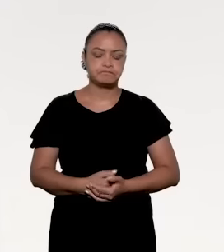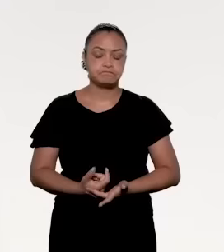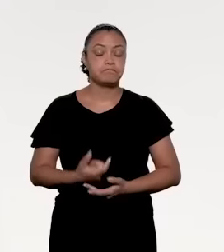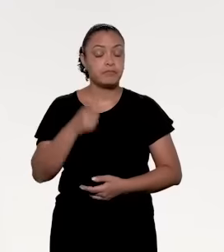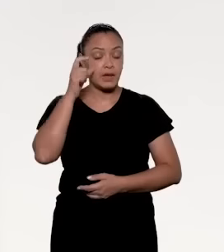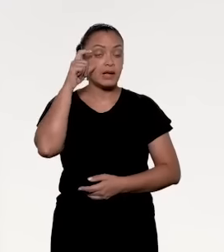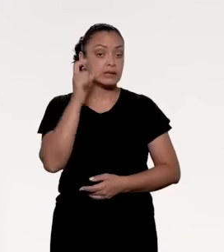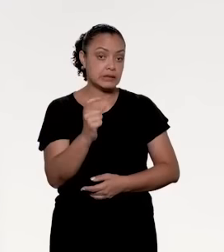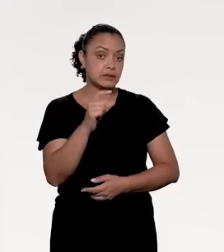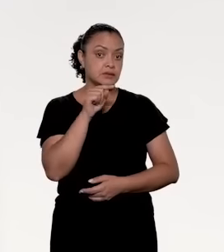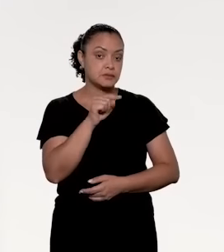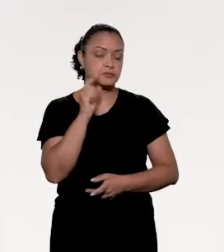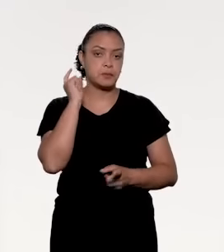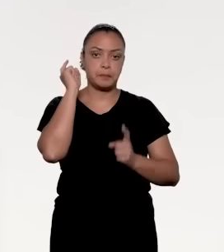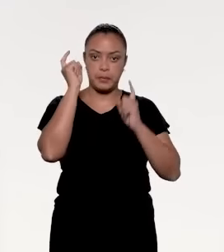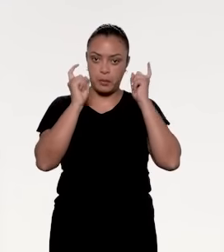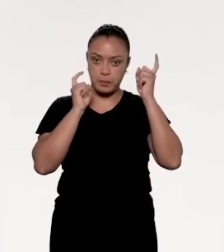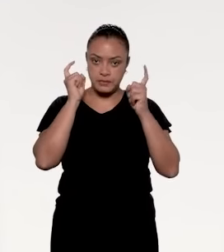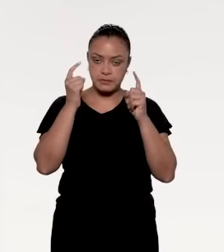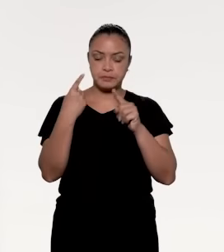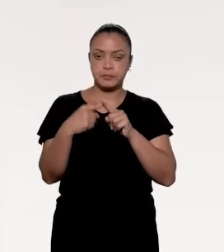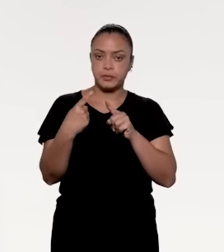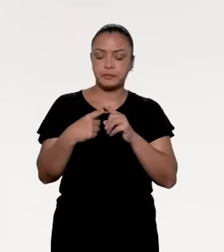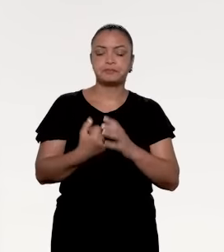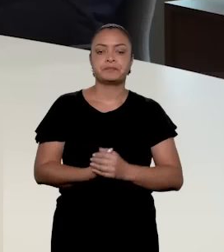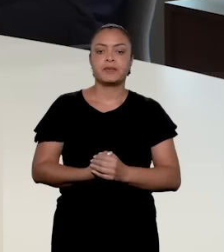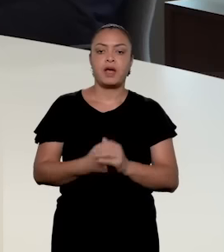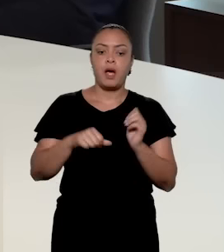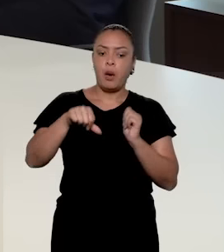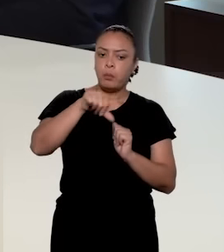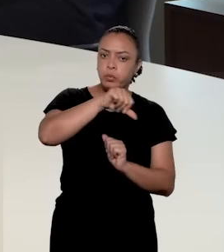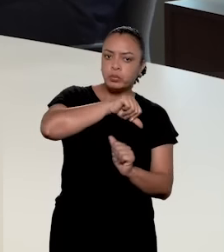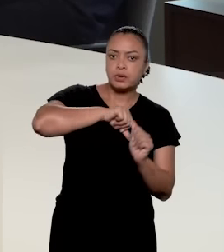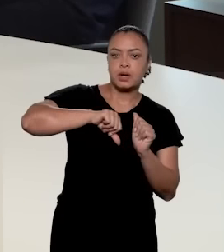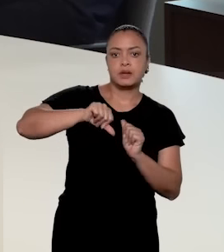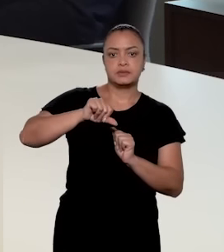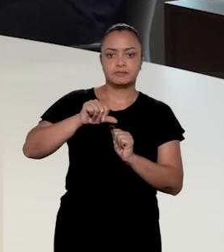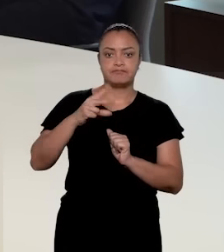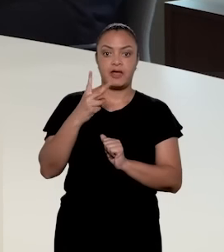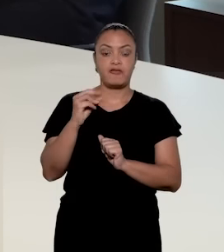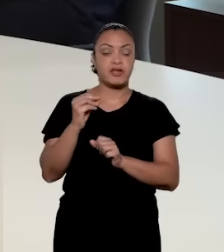Interessante essa sua preocupação, Priscila, porque houve uma mudança impressionante nos